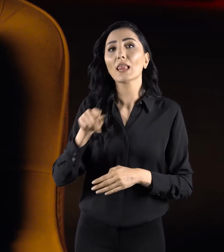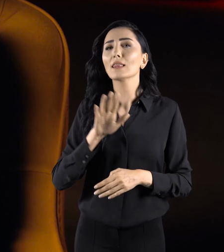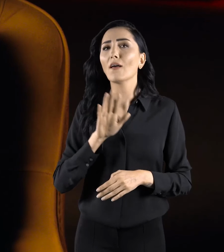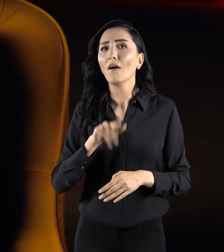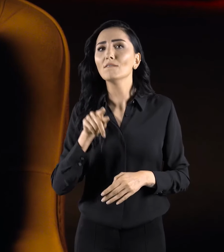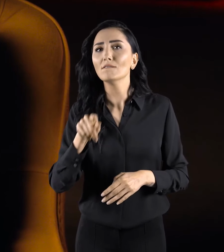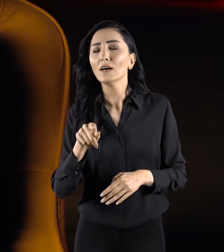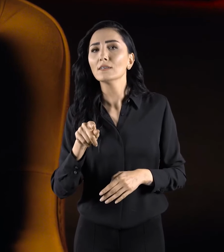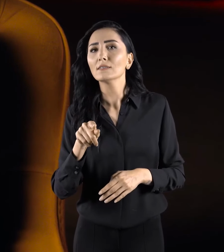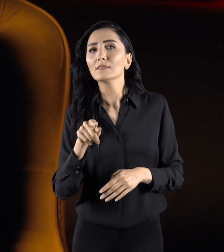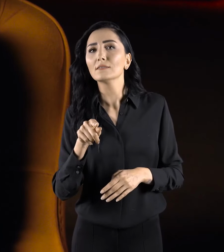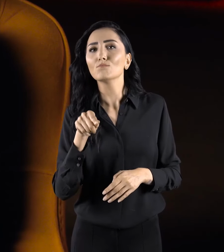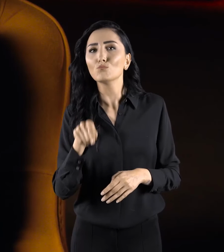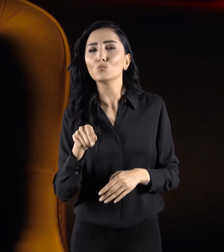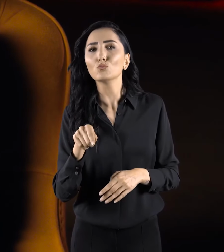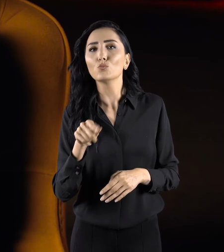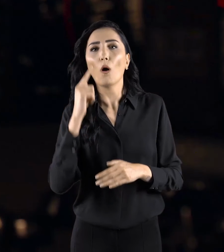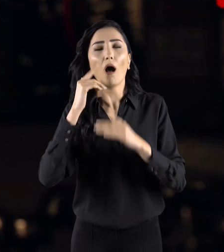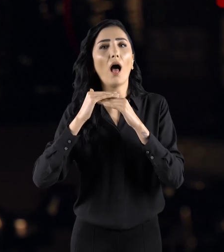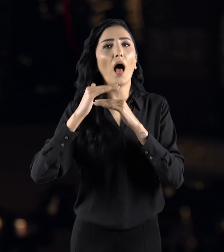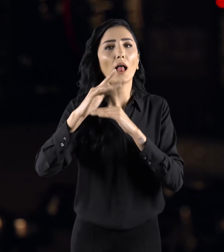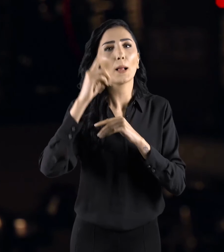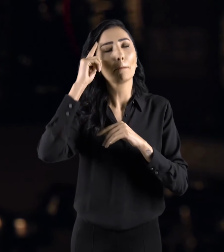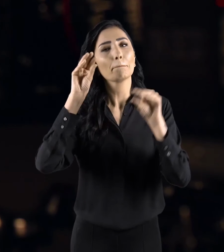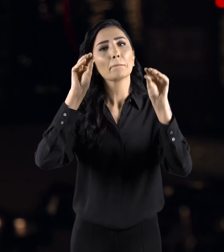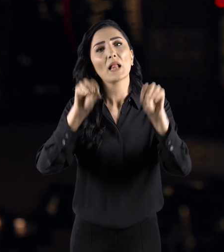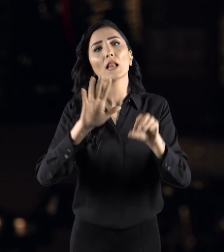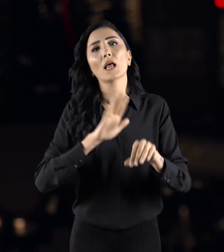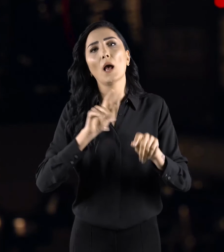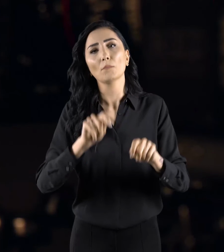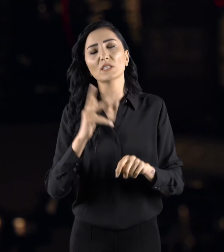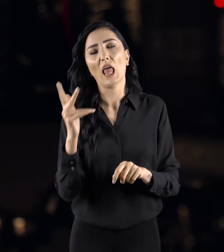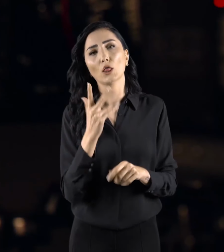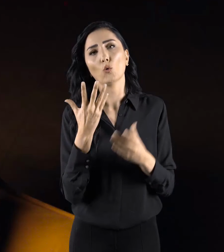önderleri de öne çıkarak bu halkın bilgilendirmede etkili olabilirler.